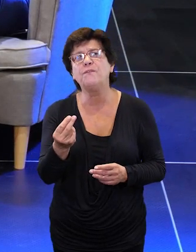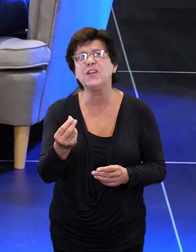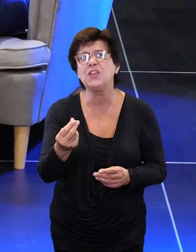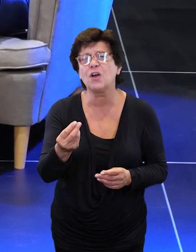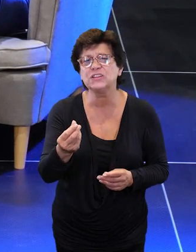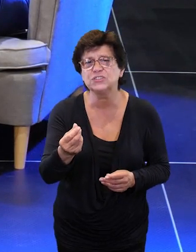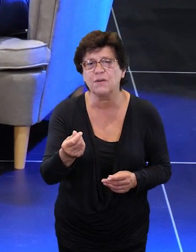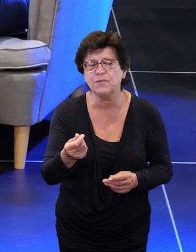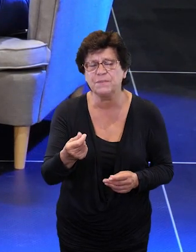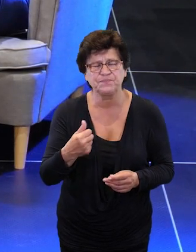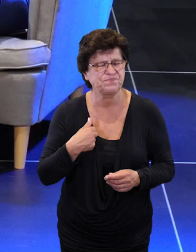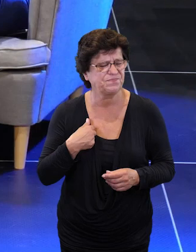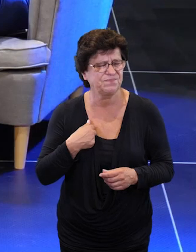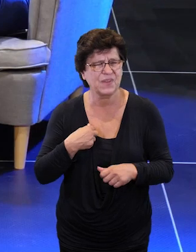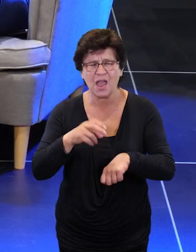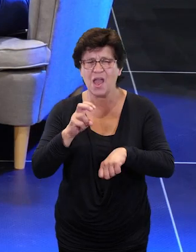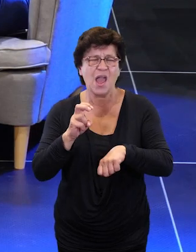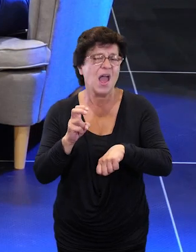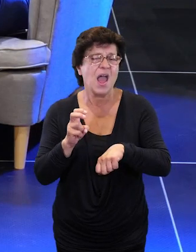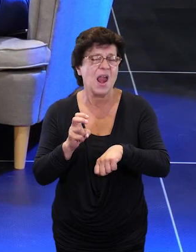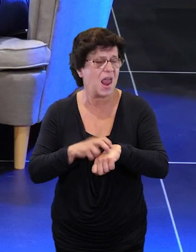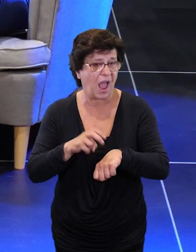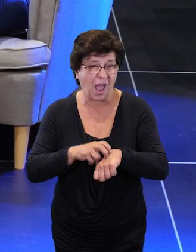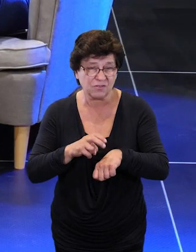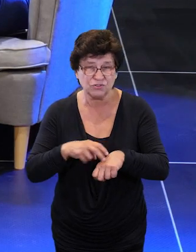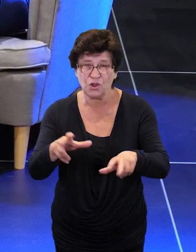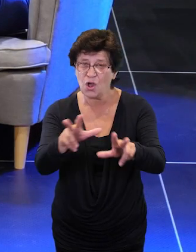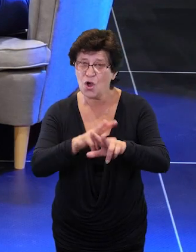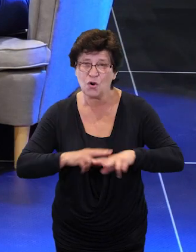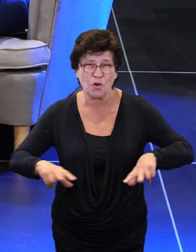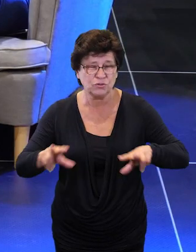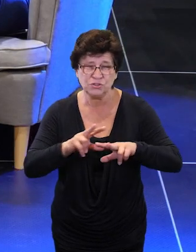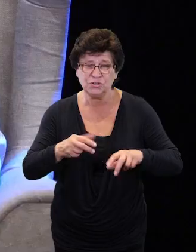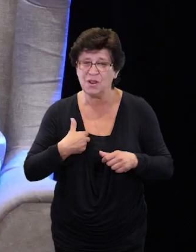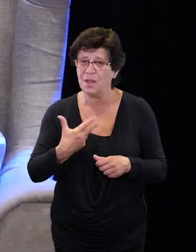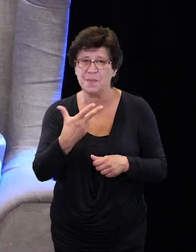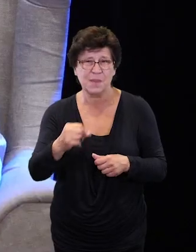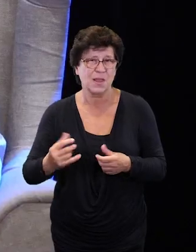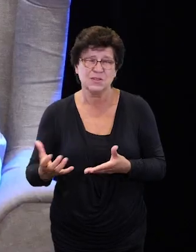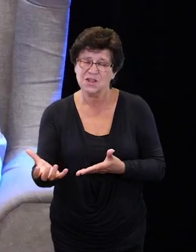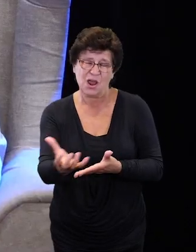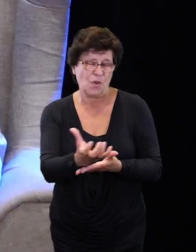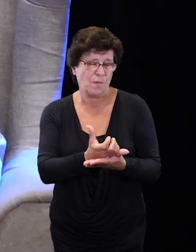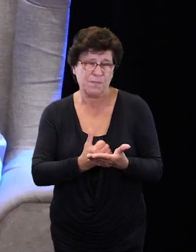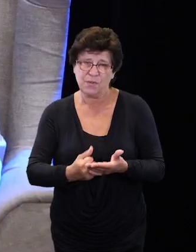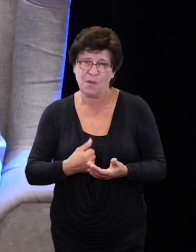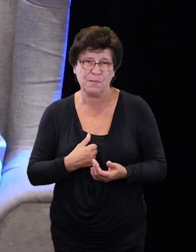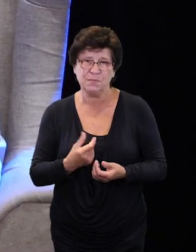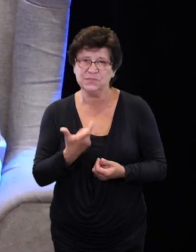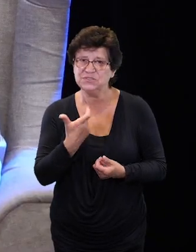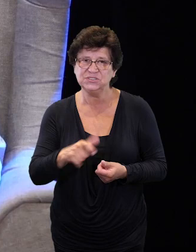Lekarze rodzinni, czyli ja na przykład, ja nie zarobiłem ani złotówki na tej pandemii całej, więc ja nie miałem żadnej motywacji akurat,